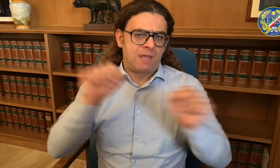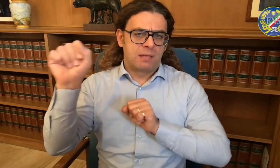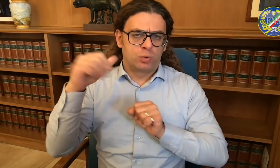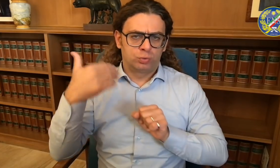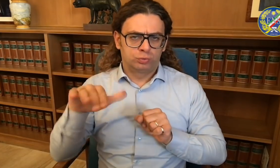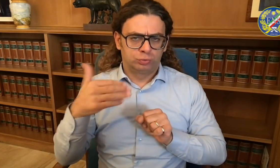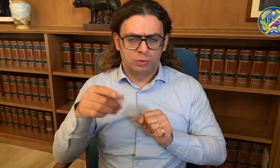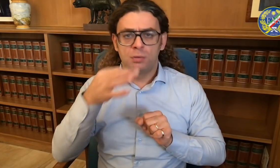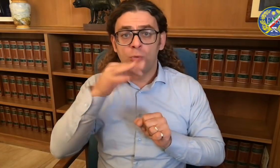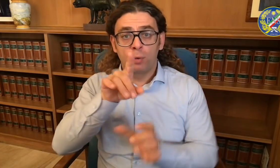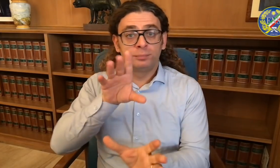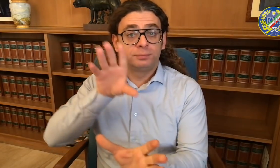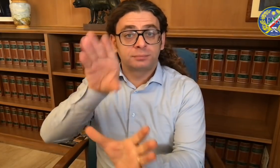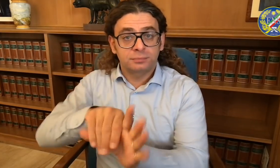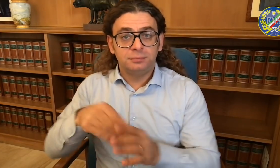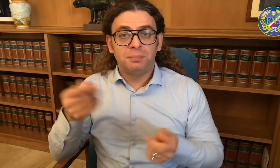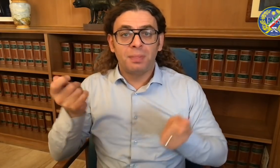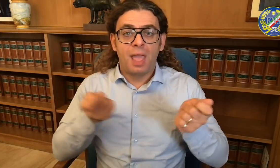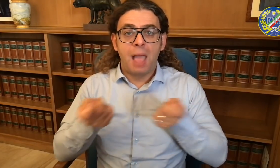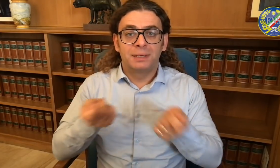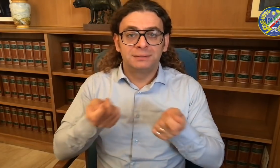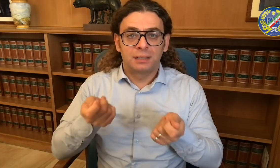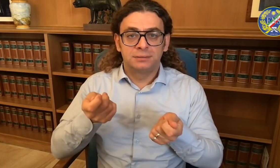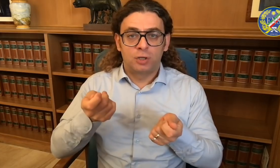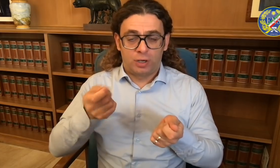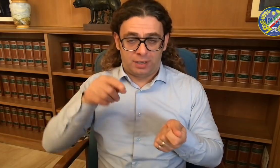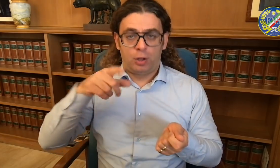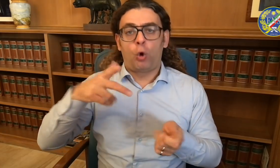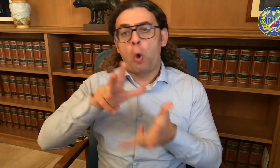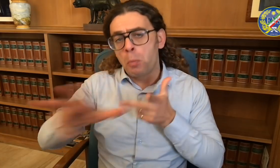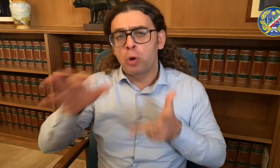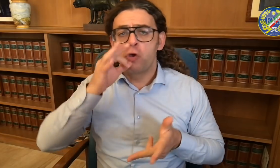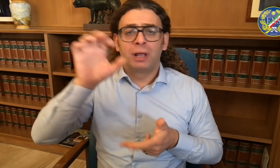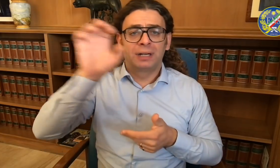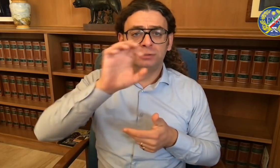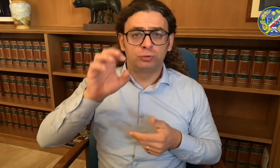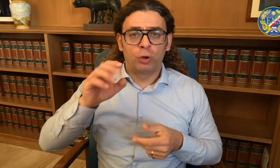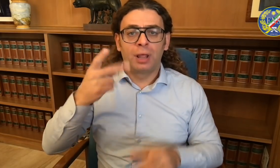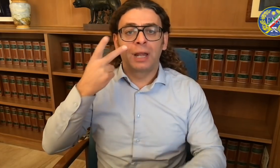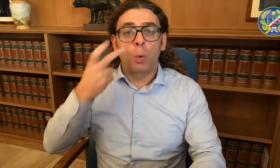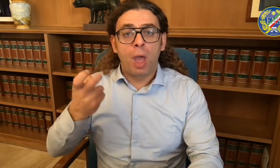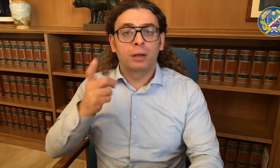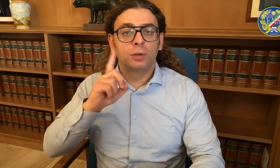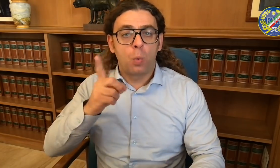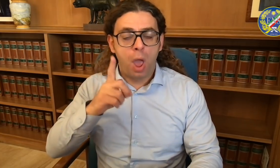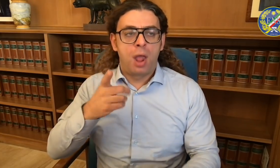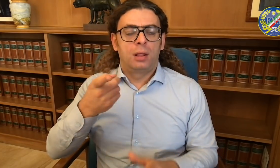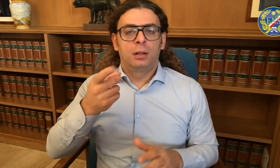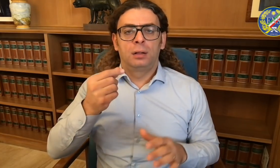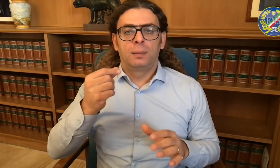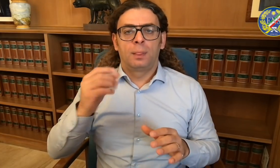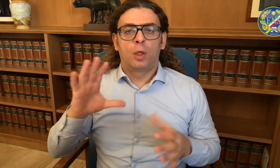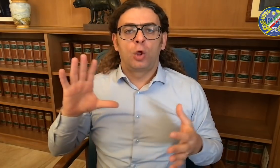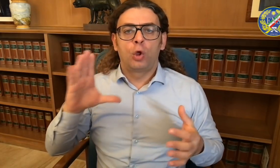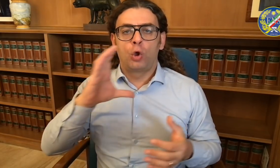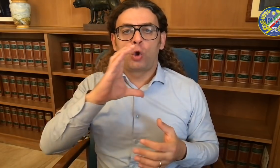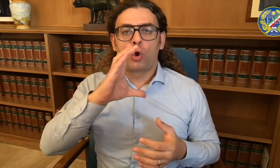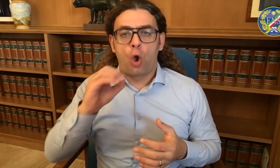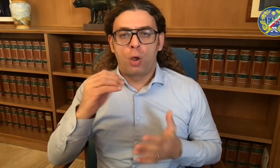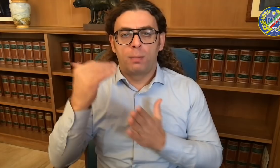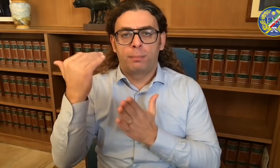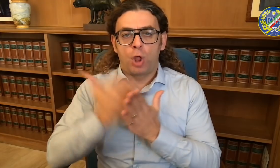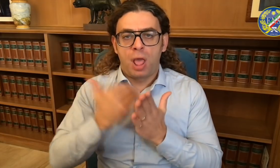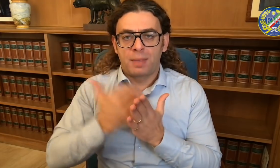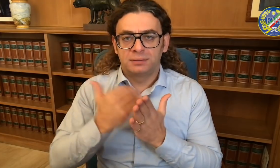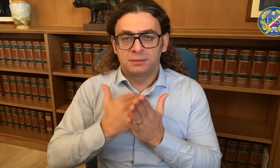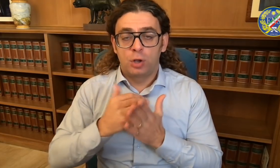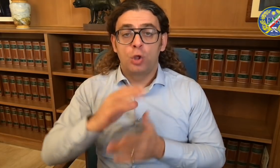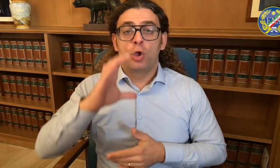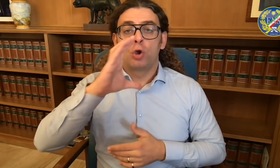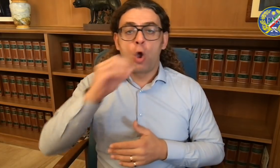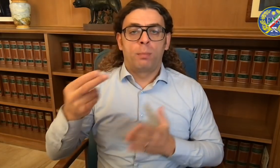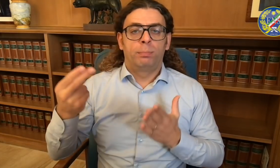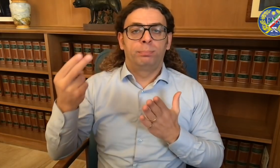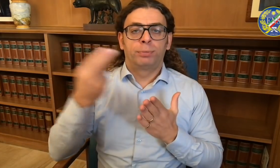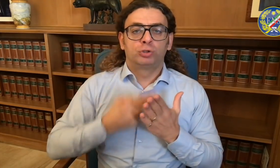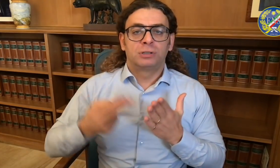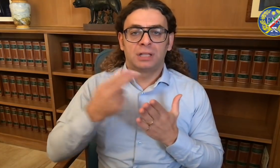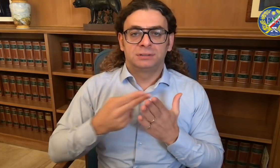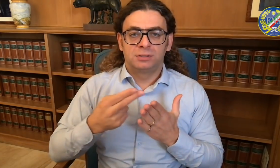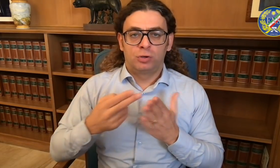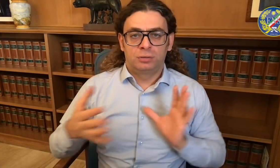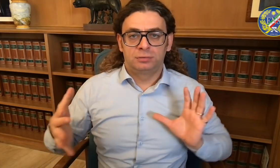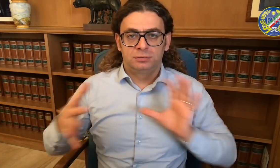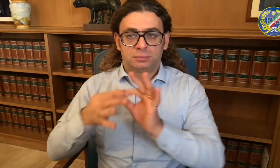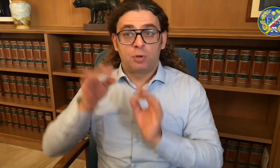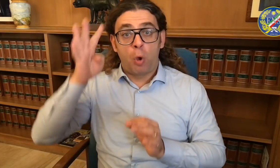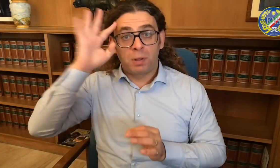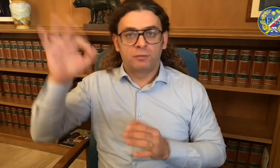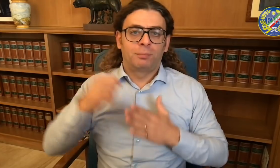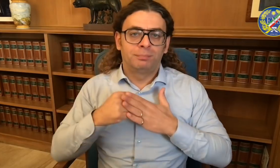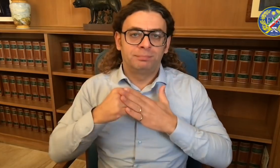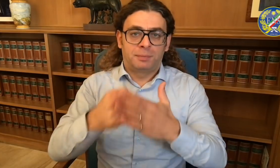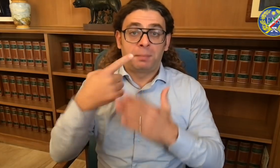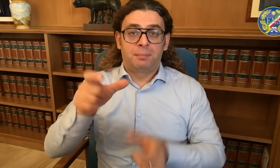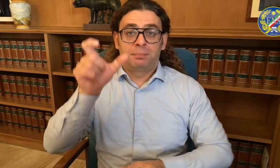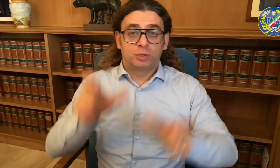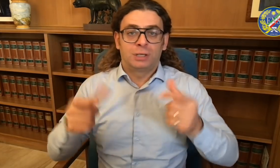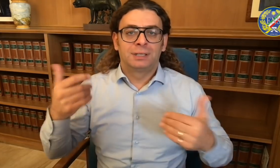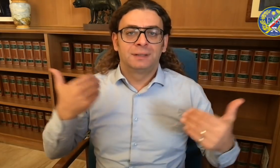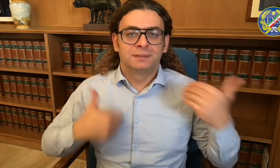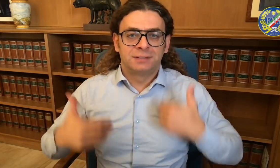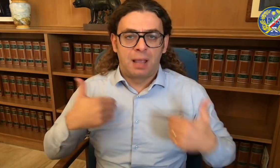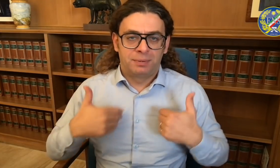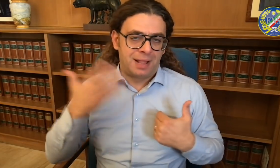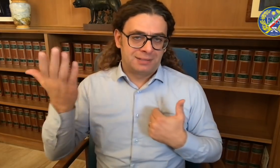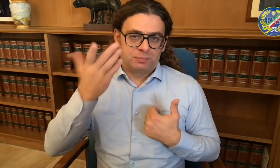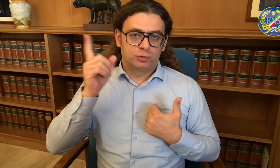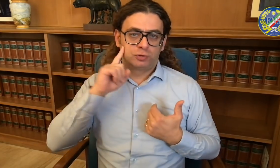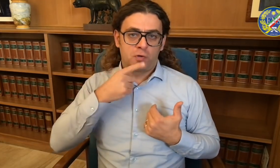essere coinvolto dagli enti locali per la co-programmazione e la co-progettazione a sostegno delle Persone con disabilità.